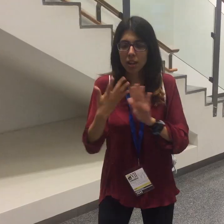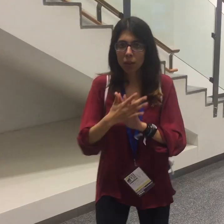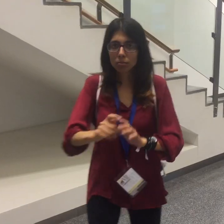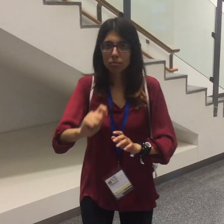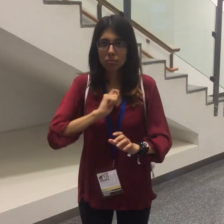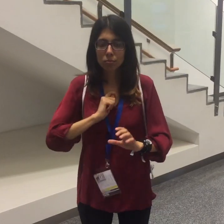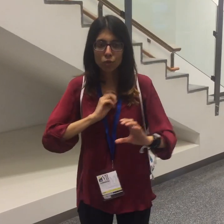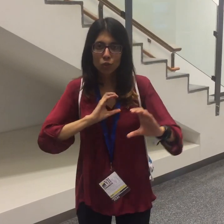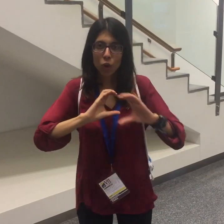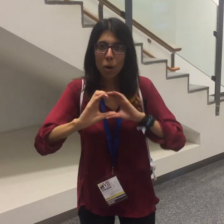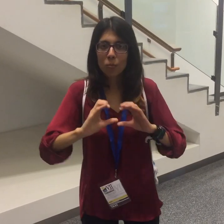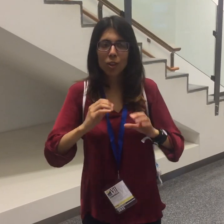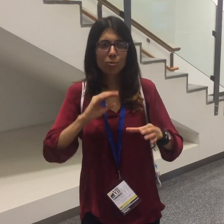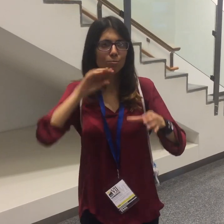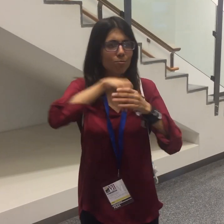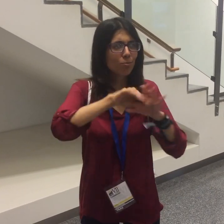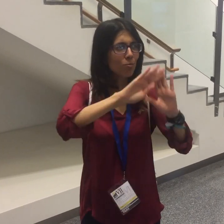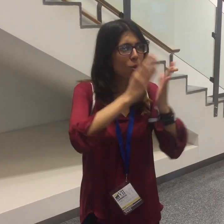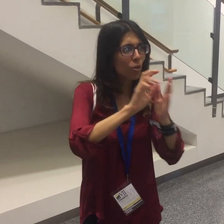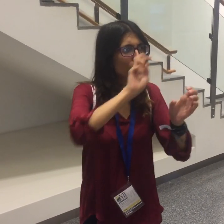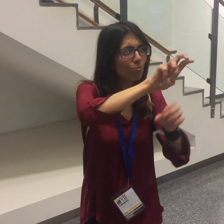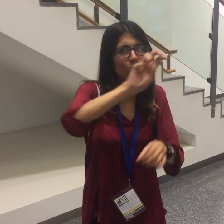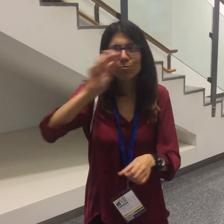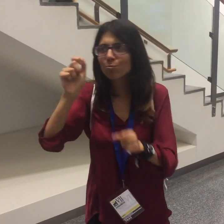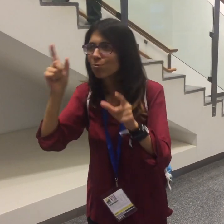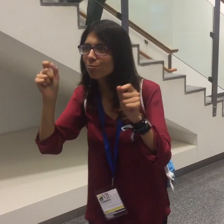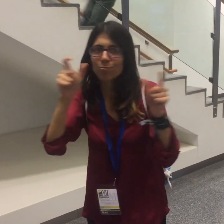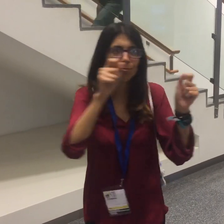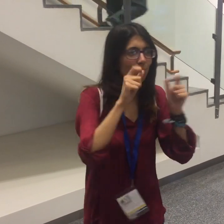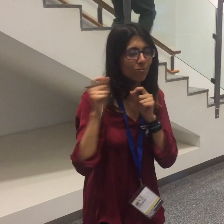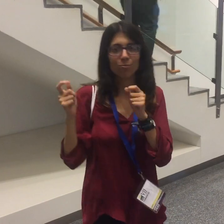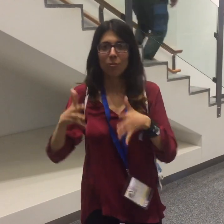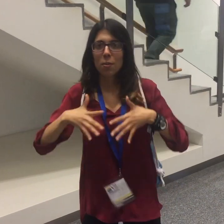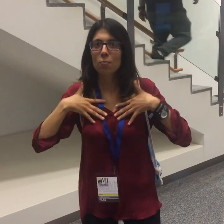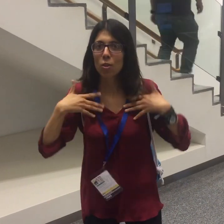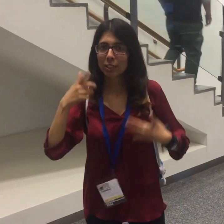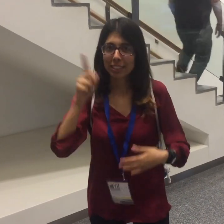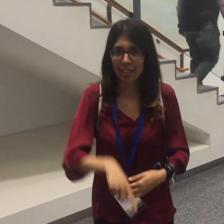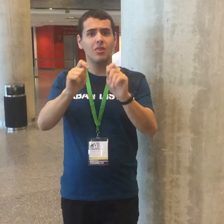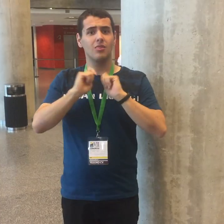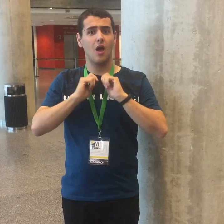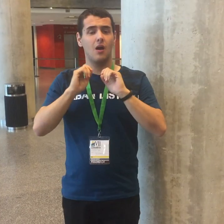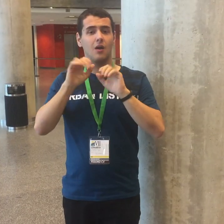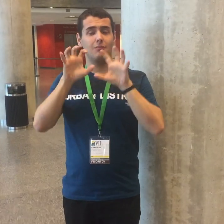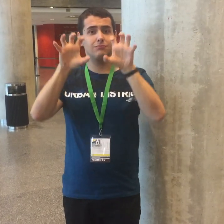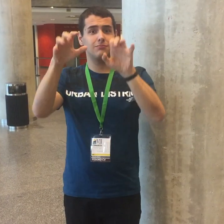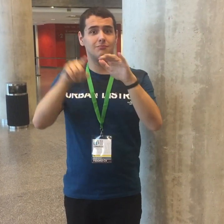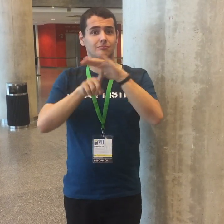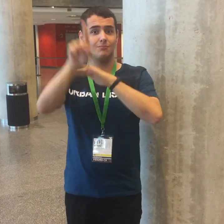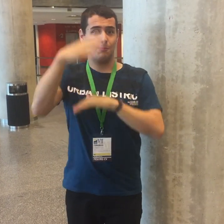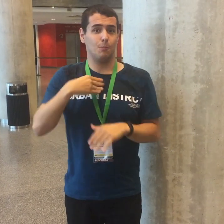La LS nos permite comunicarnos, participar en la sociedad y expresar nuestras emociones. La lengua de signos nos permite evolucionar académicamente.